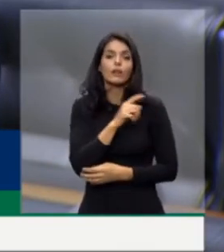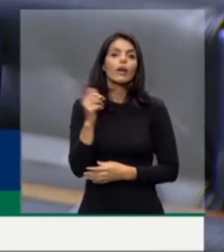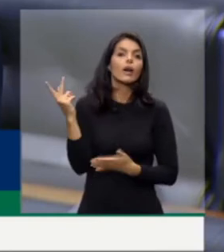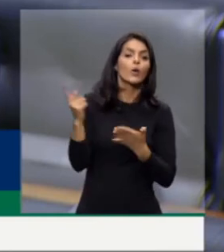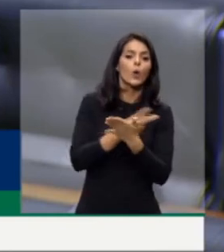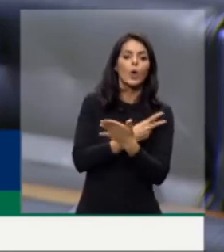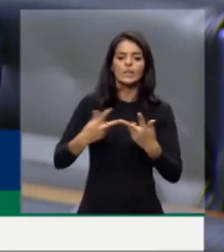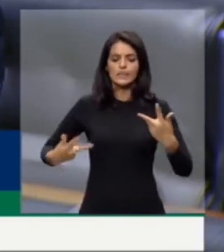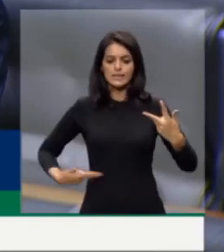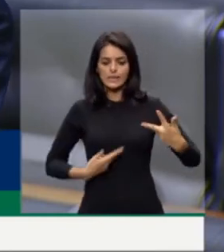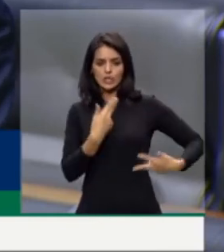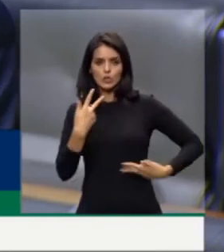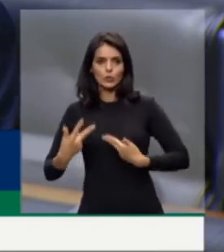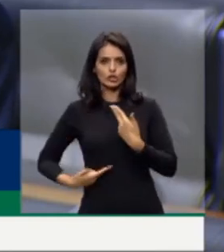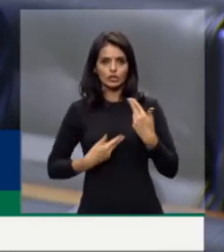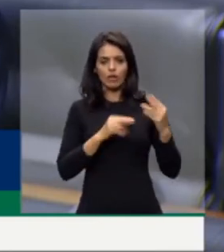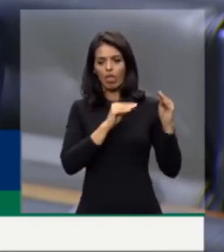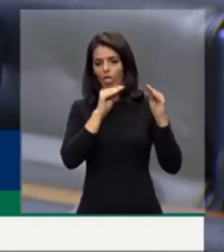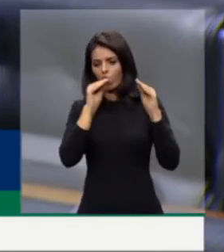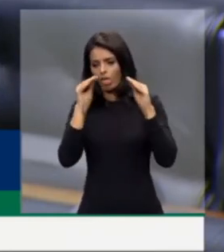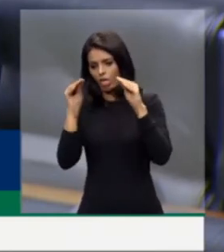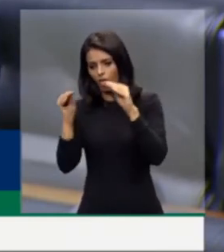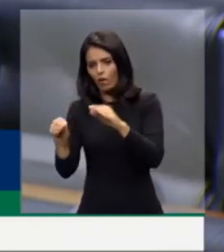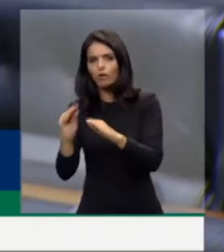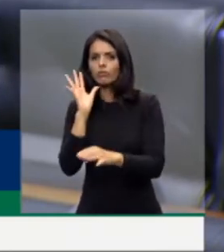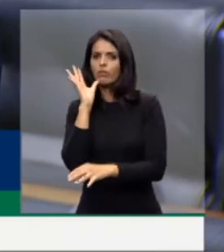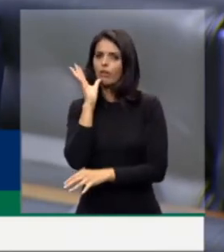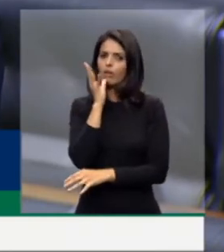BLICAS, NÓS SABEMOS QUE QUE TRAZIA MUITAS DIFICULDADES ERA UMA LEGISLAÇÃO QUE DEMORAVA MESES, E O RESULTADO DISSO É